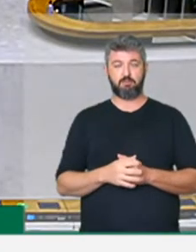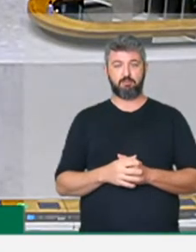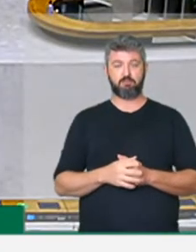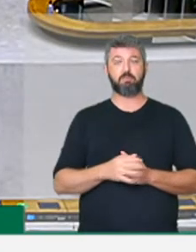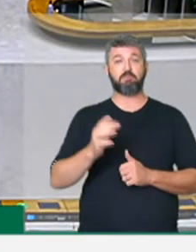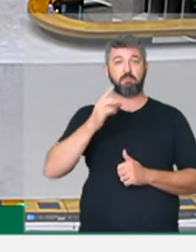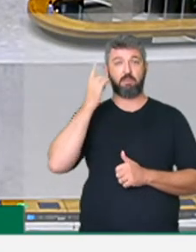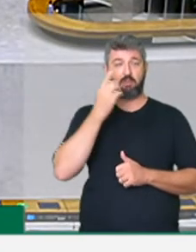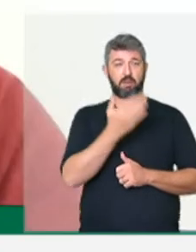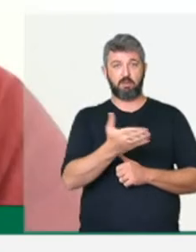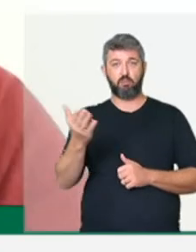ANTERIOR. NO DESTAQUE ANTERIOR NÓS NOS REPORTÁVAMOS AO ART.